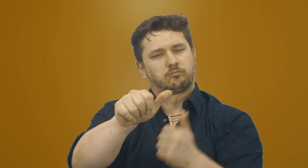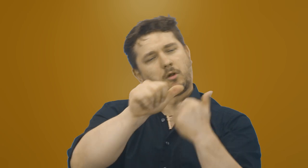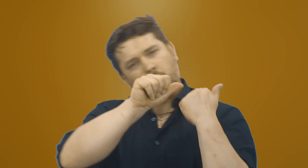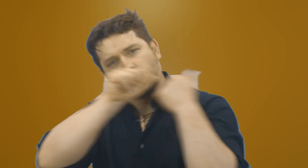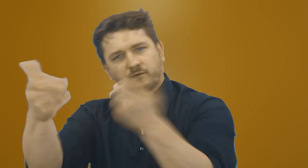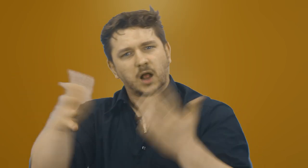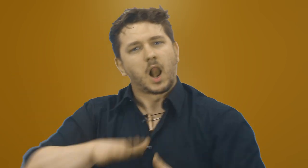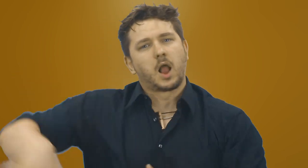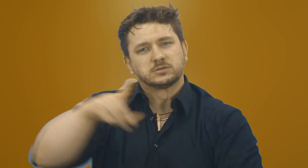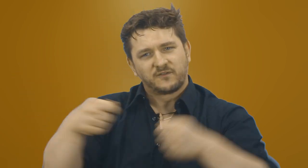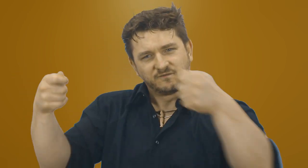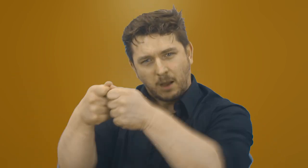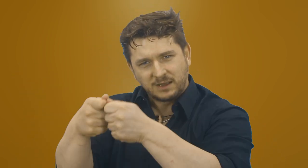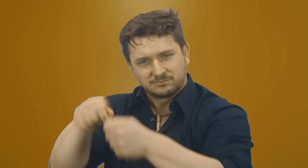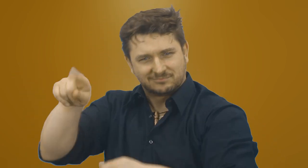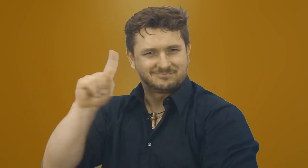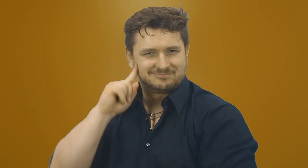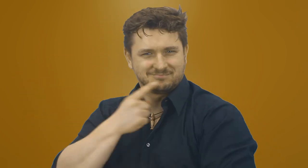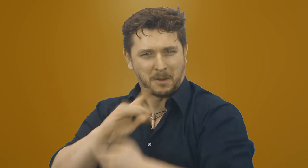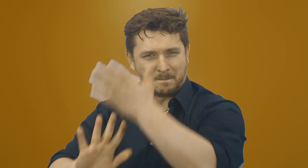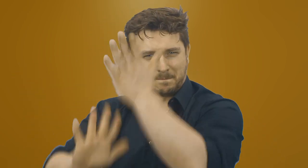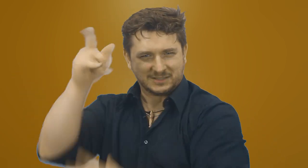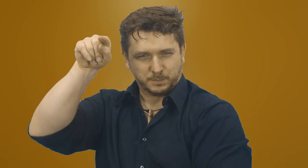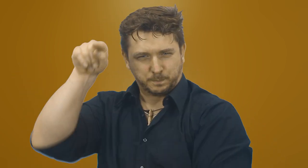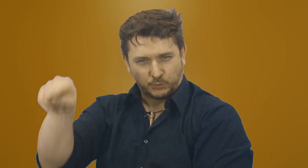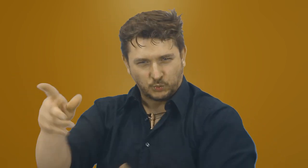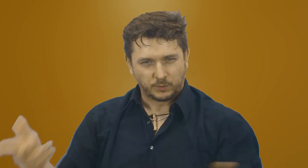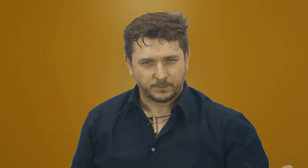unterstüzt dem Landesverband der Gehörlosen Brandenburg.